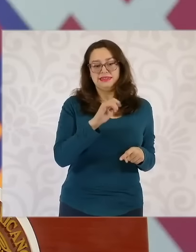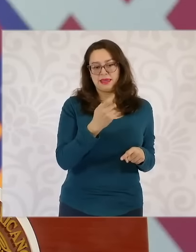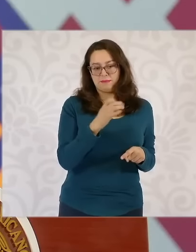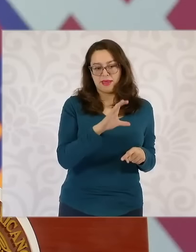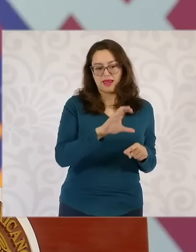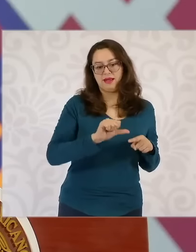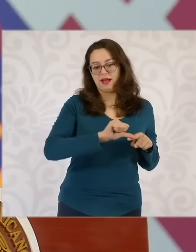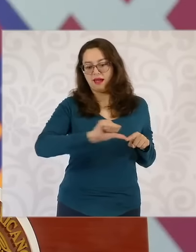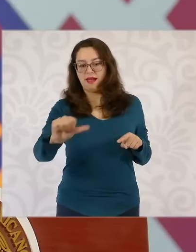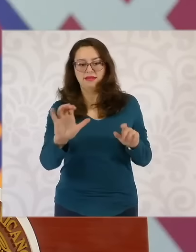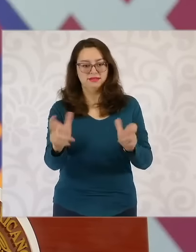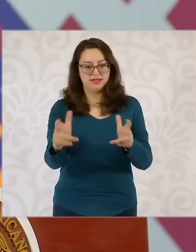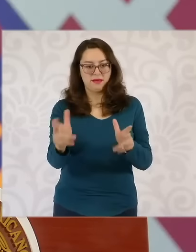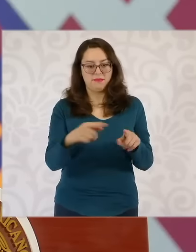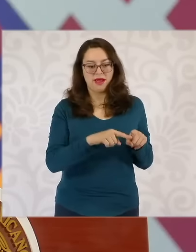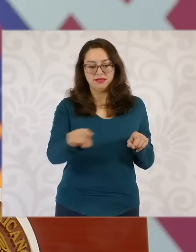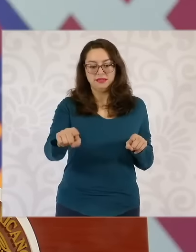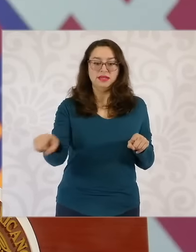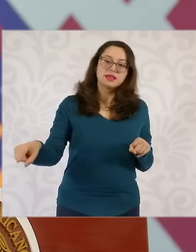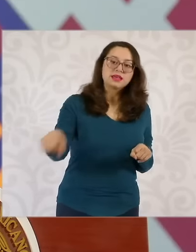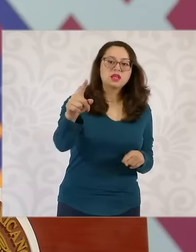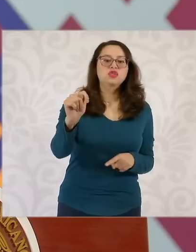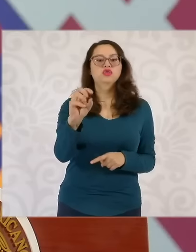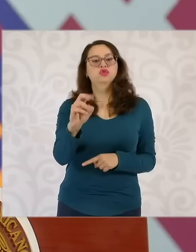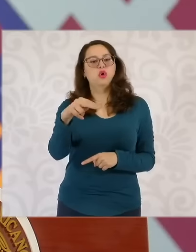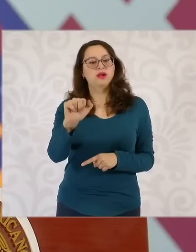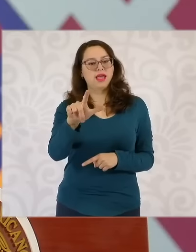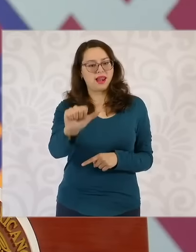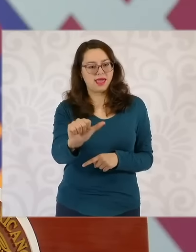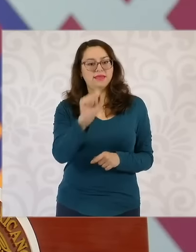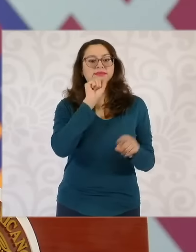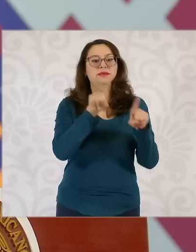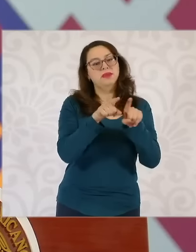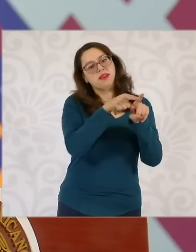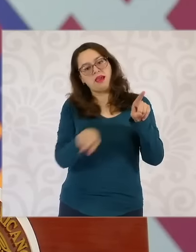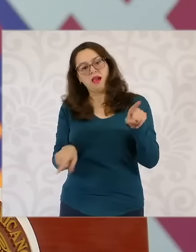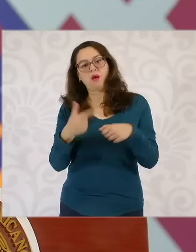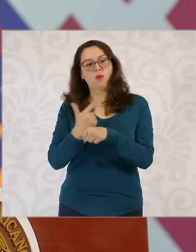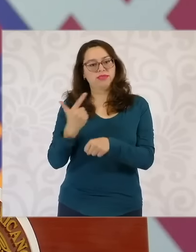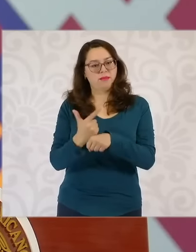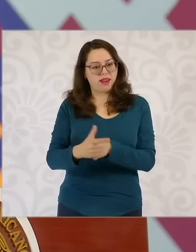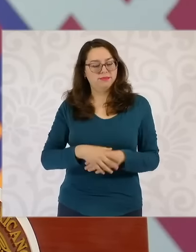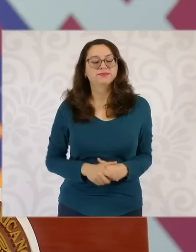dando prioridad la conexión hasta Ptonalá y la conexión hacia Guatemala por otro lado también